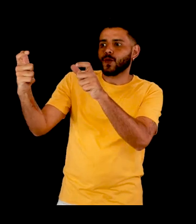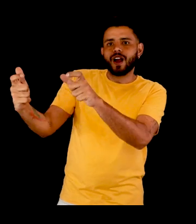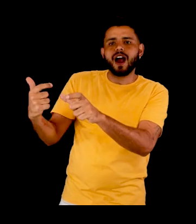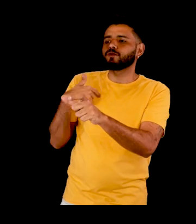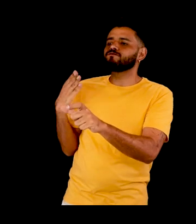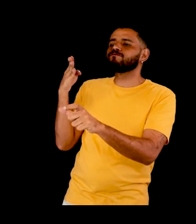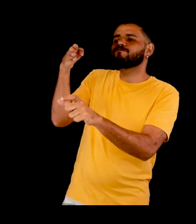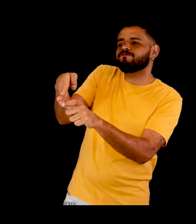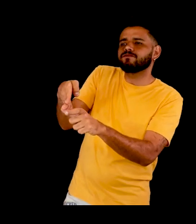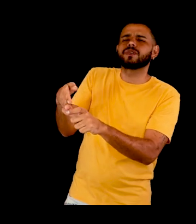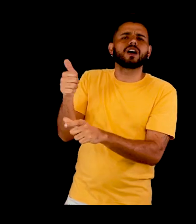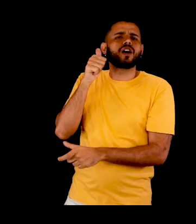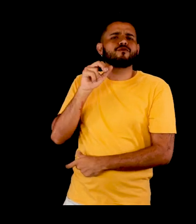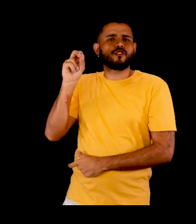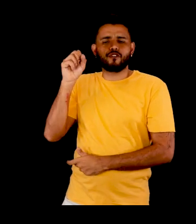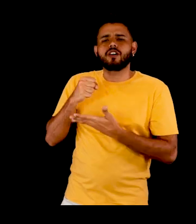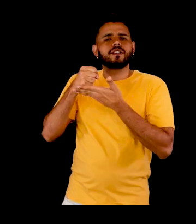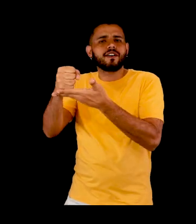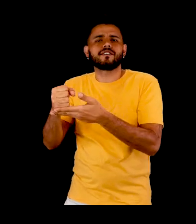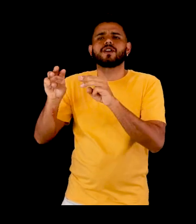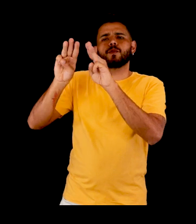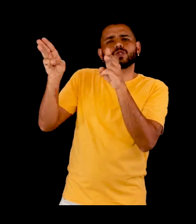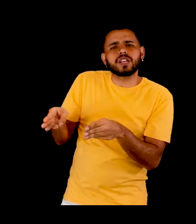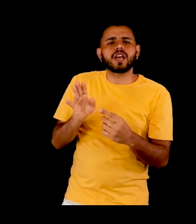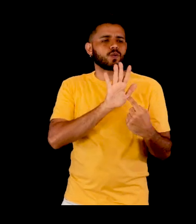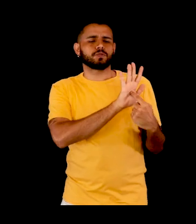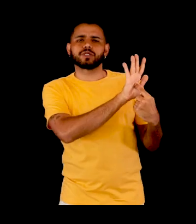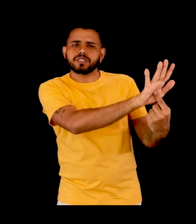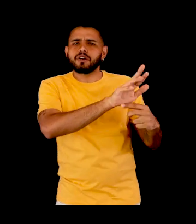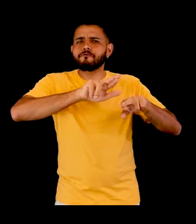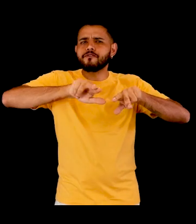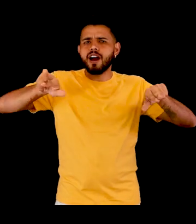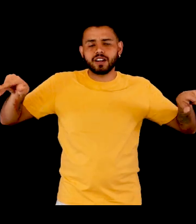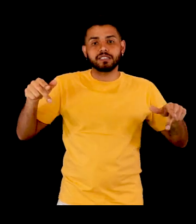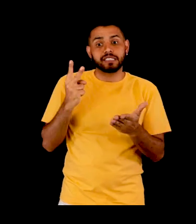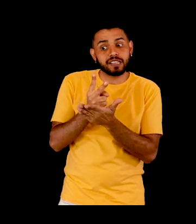E, sempre que eu ia a esses lugares, eu notava a arquitetura, os espaços,